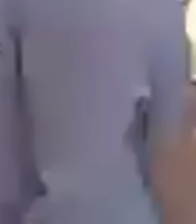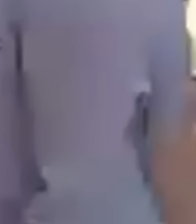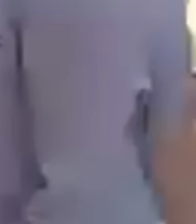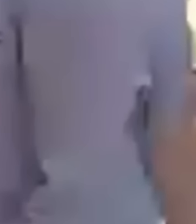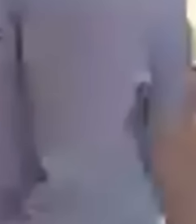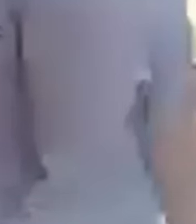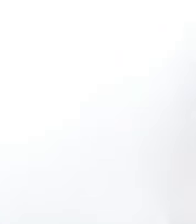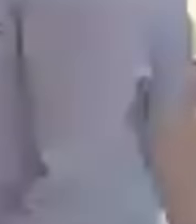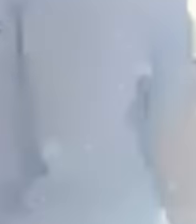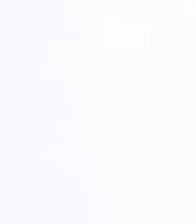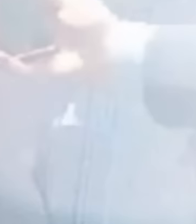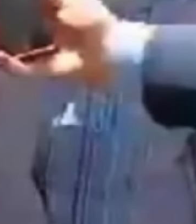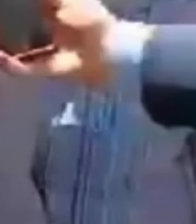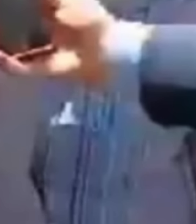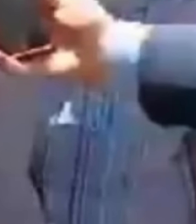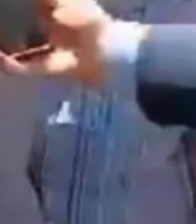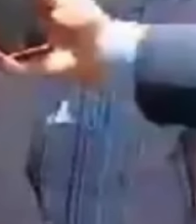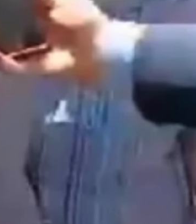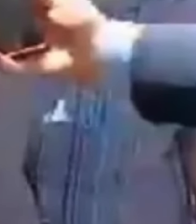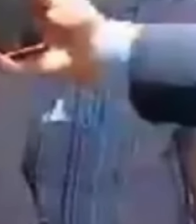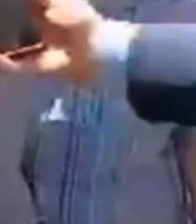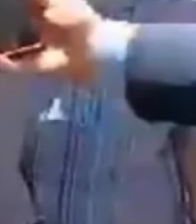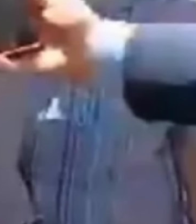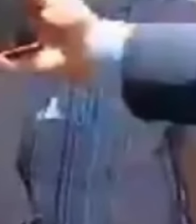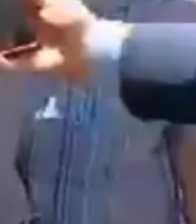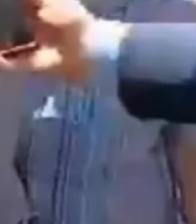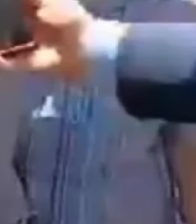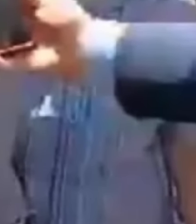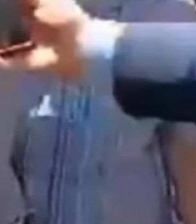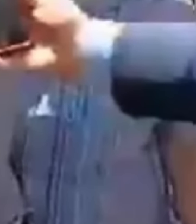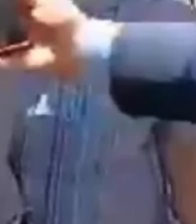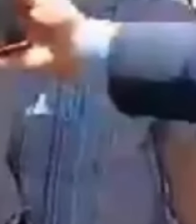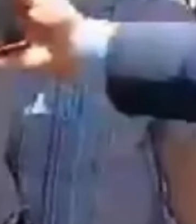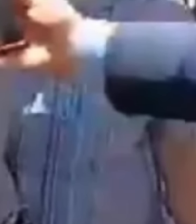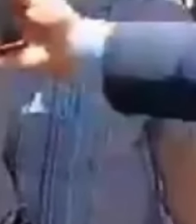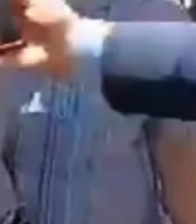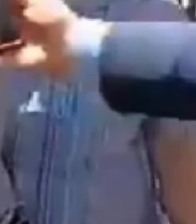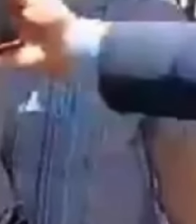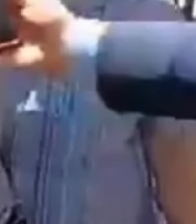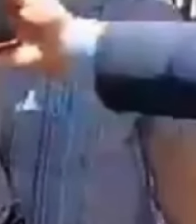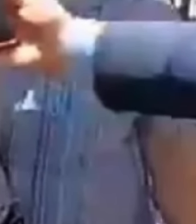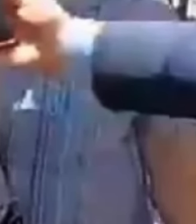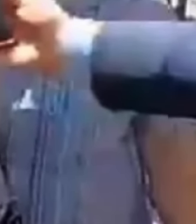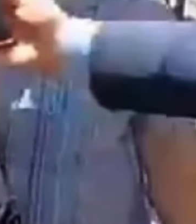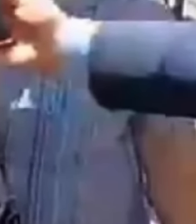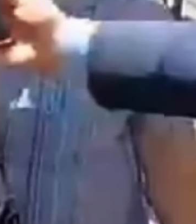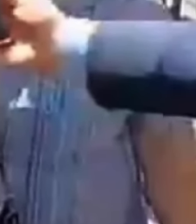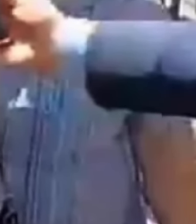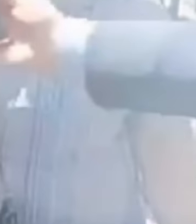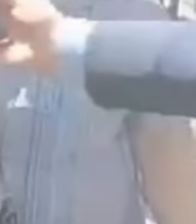la acosó ante una multitud atónita y decenas de cámaras que grabaron el momento. Decidí levantar